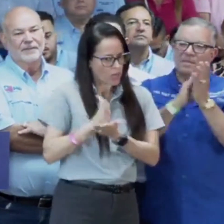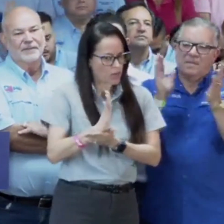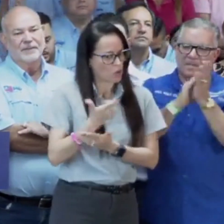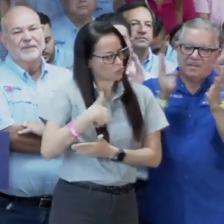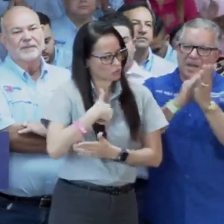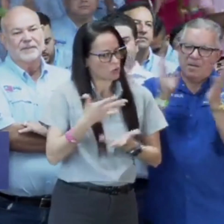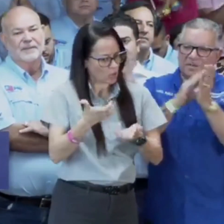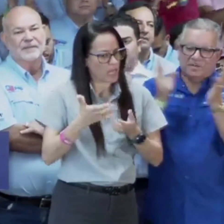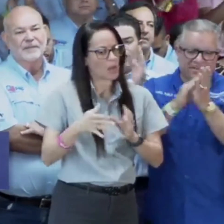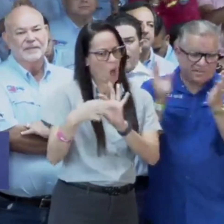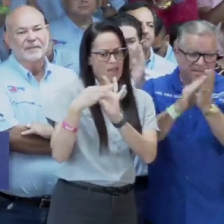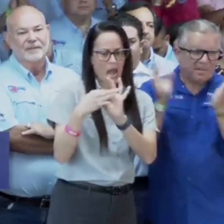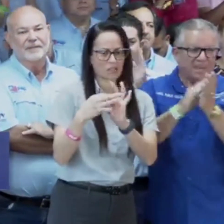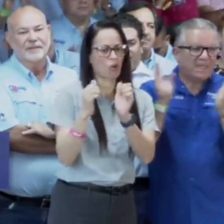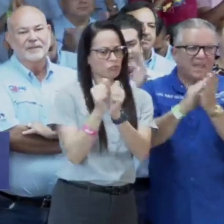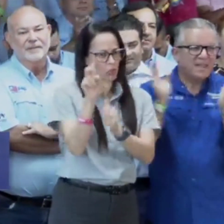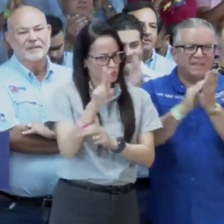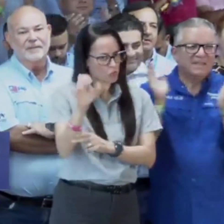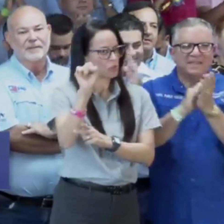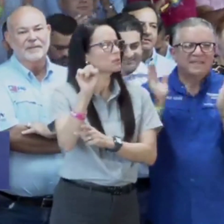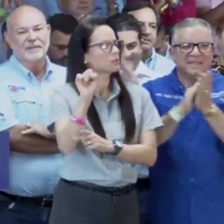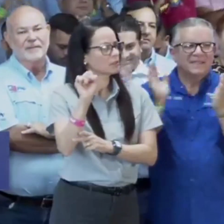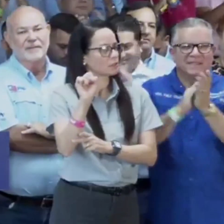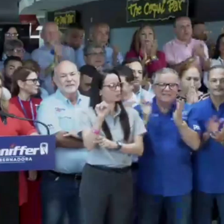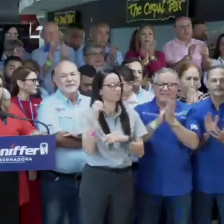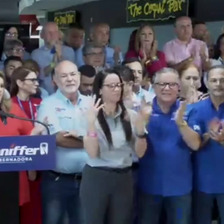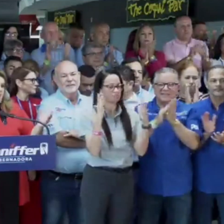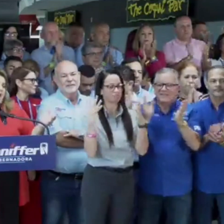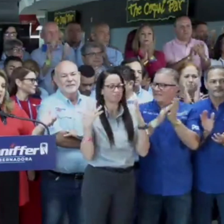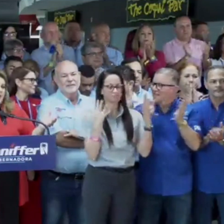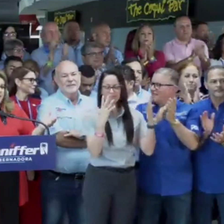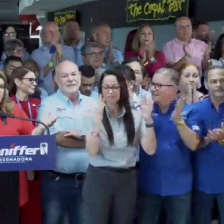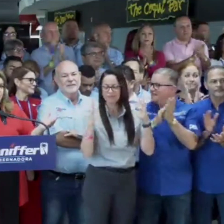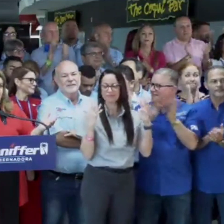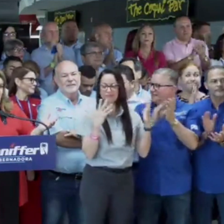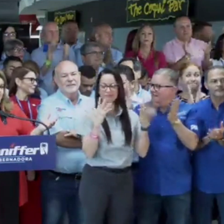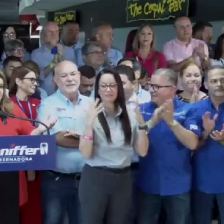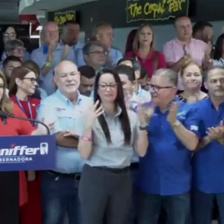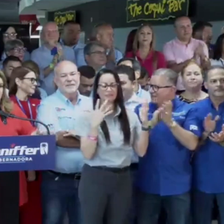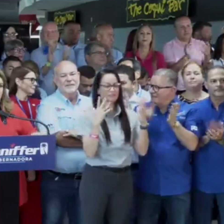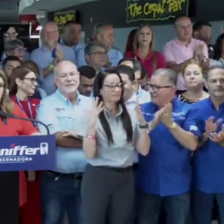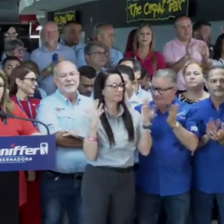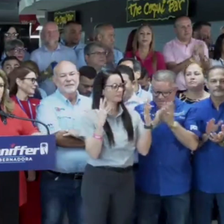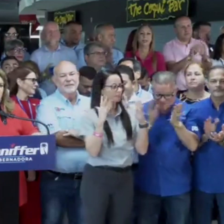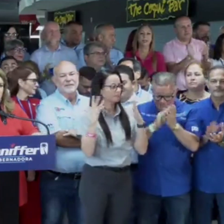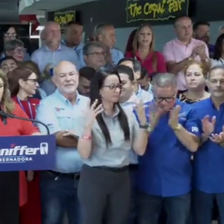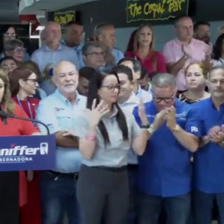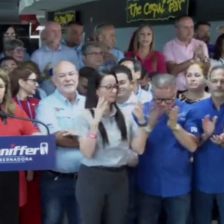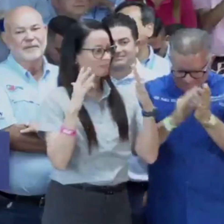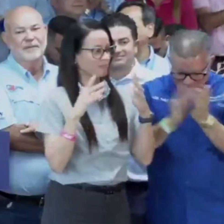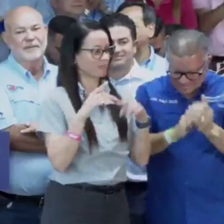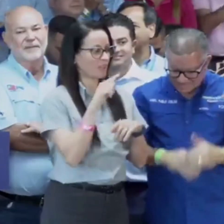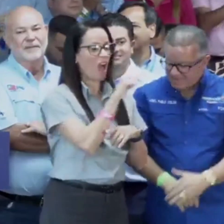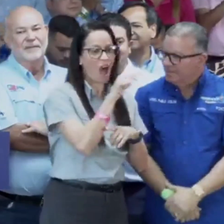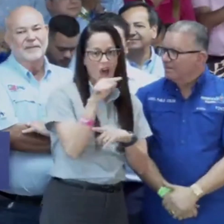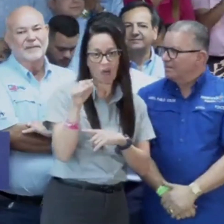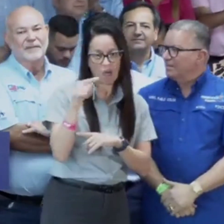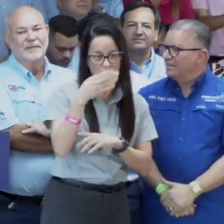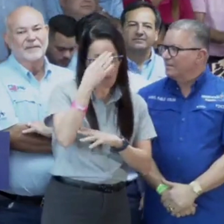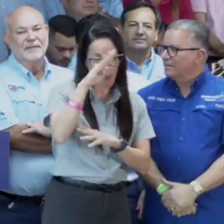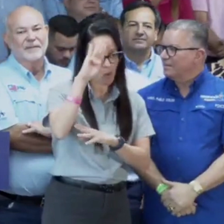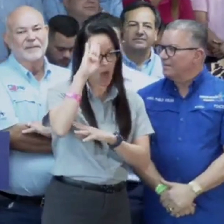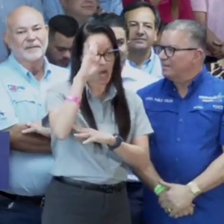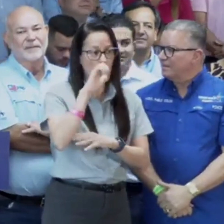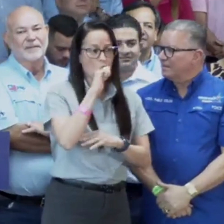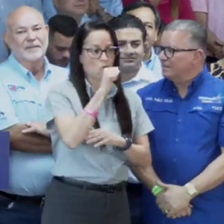Unidos hay algunos populares que no se meten en el tema del estatus pero quieren seguir